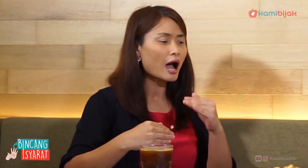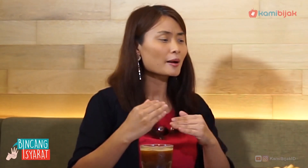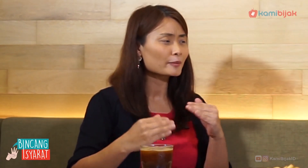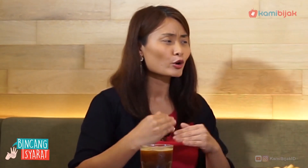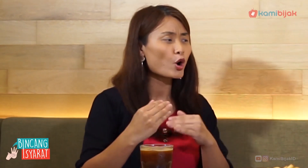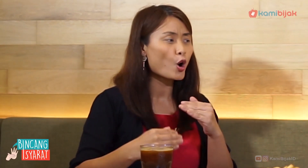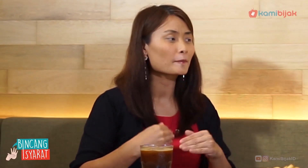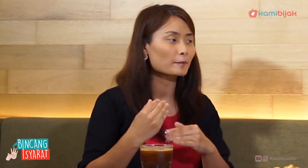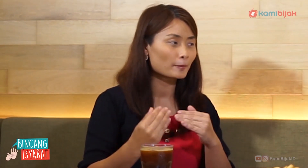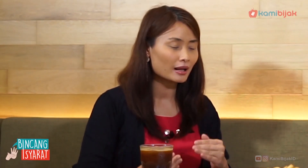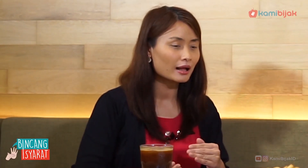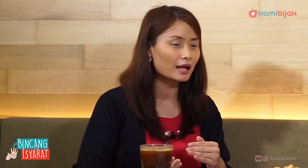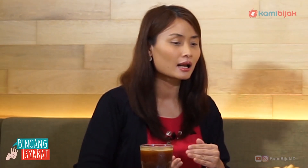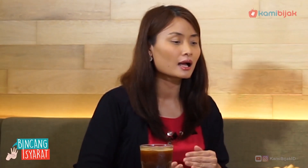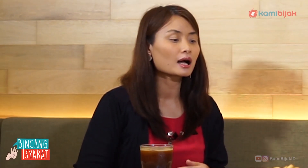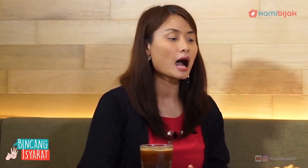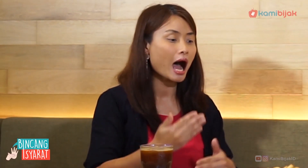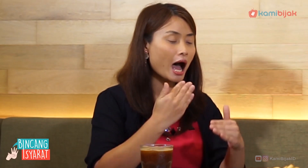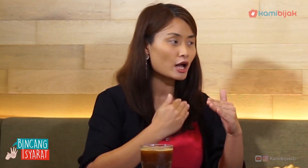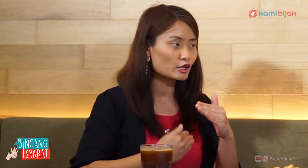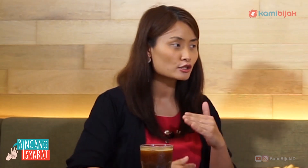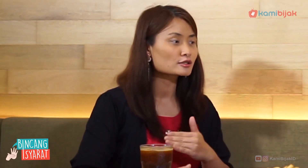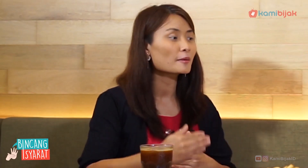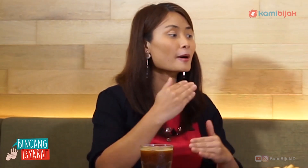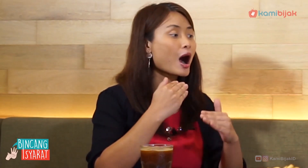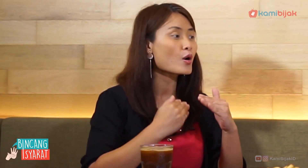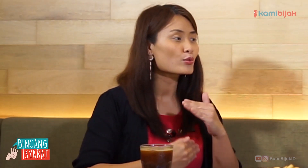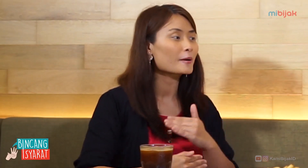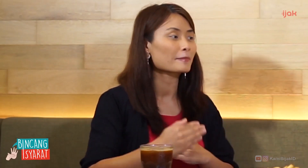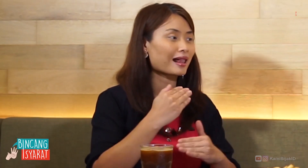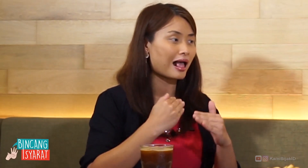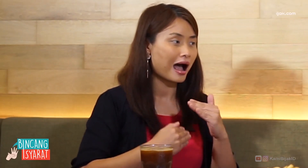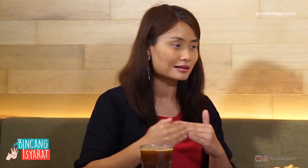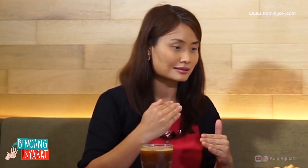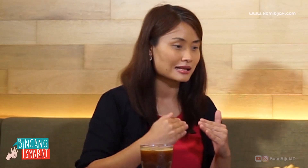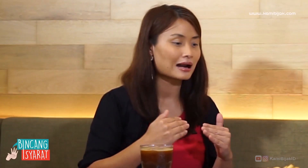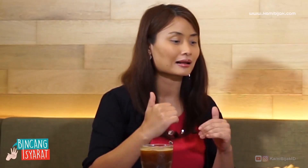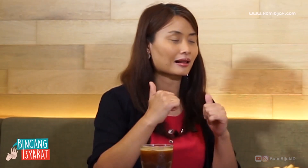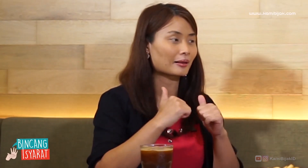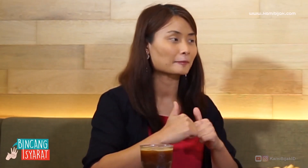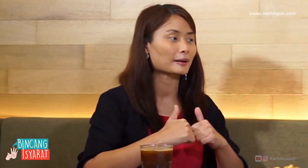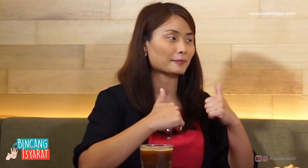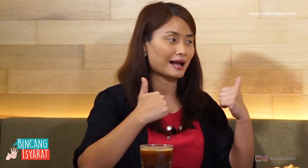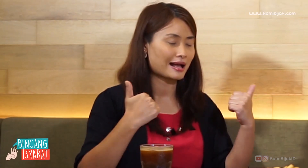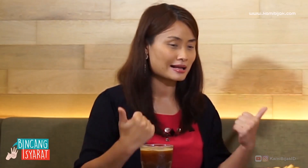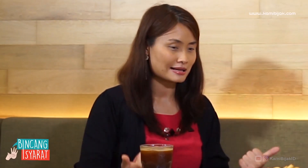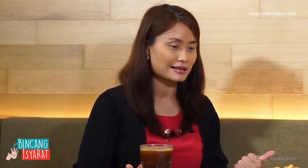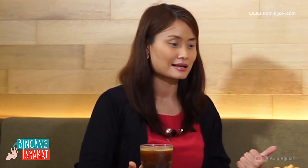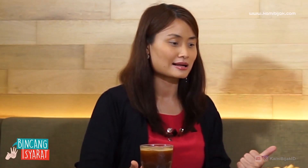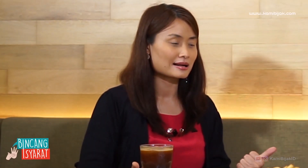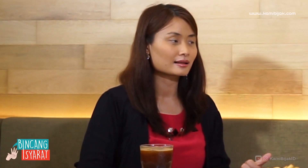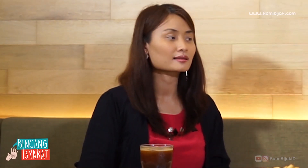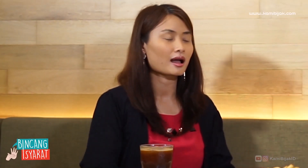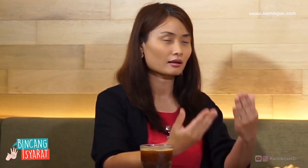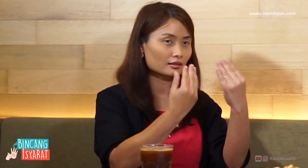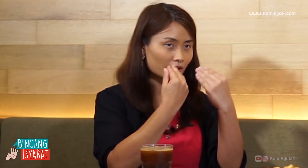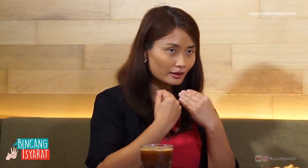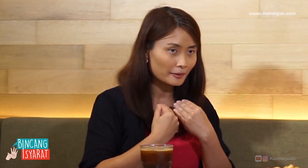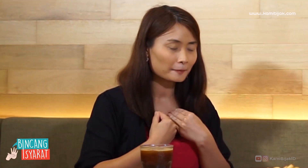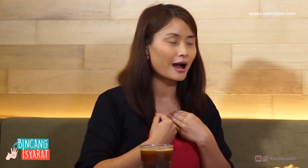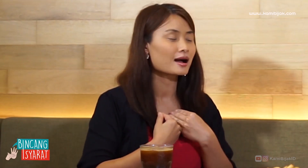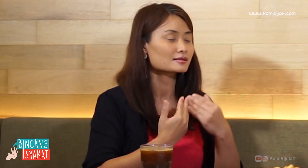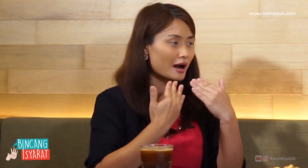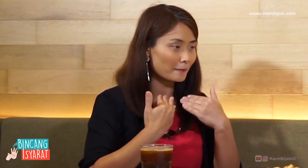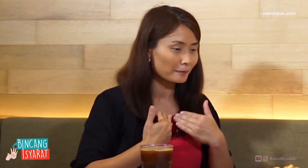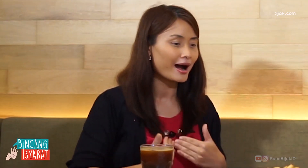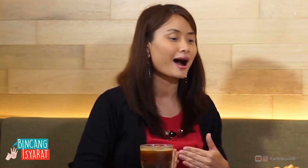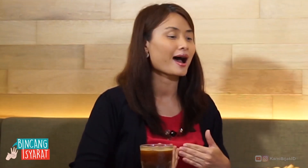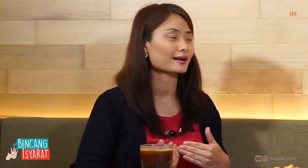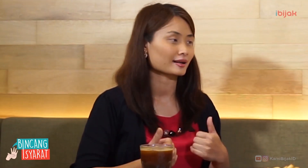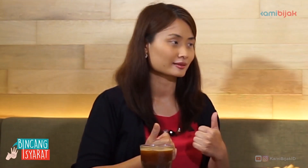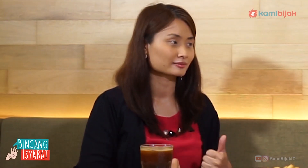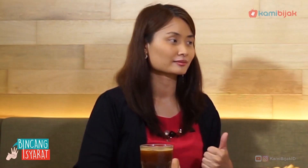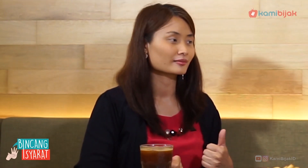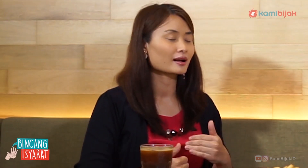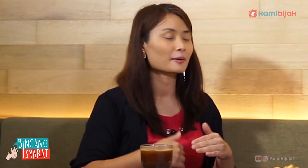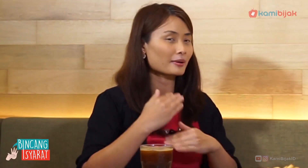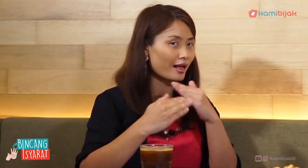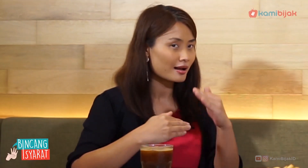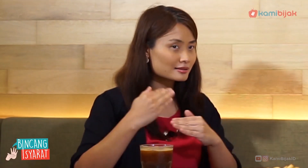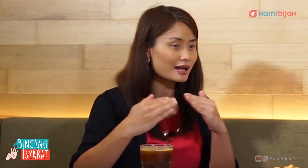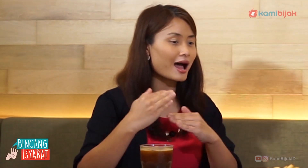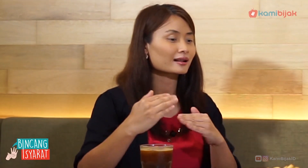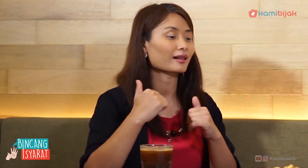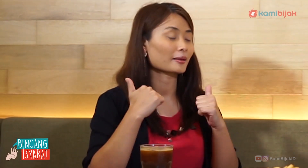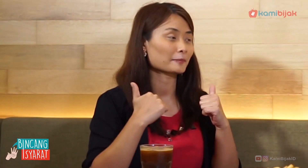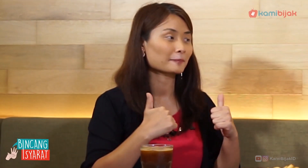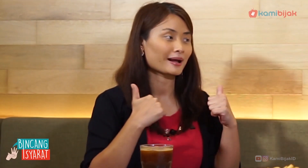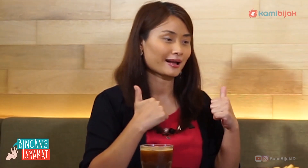Tamu komplain, harus mau belajar lebih baik dan sabar